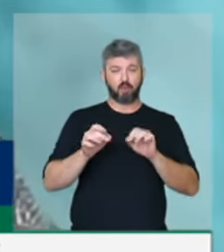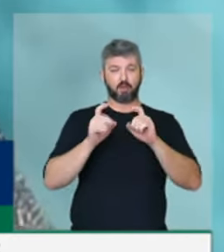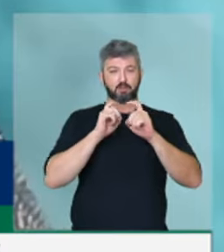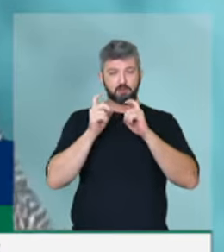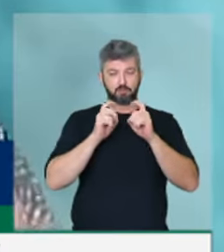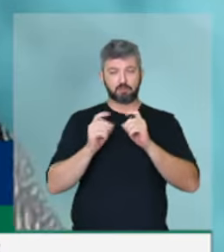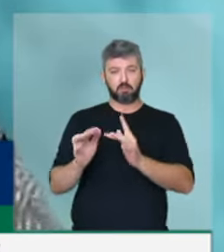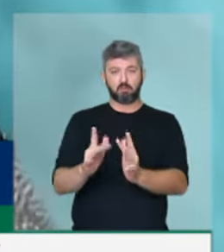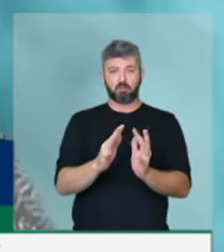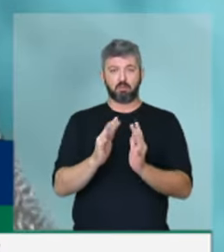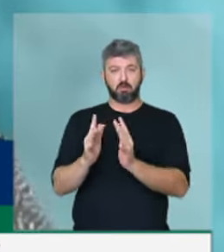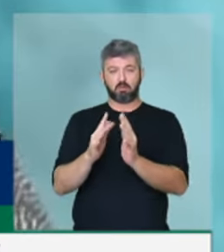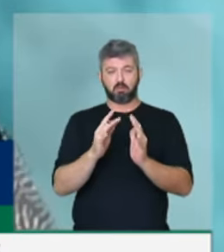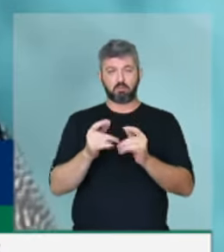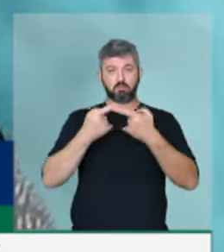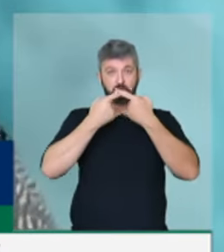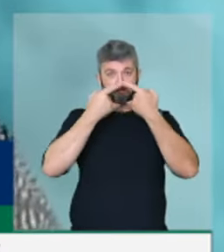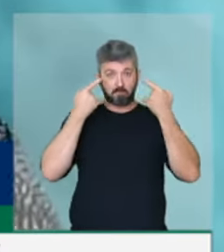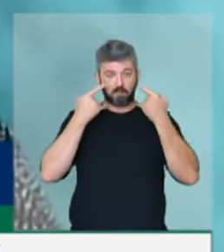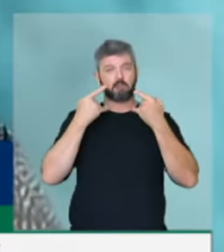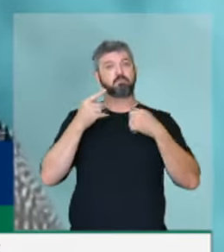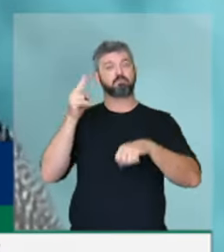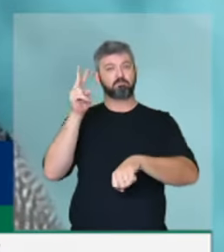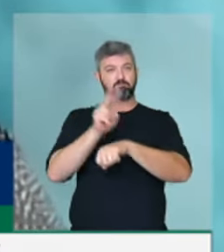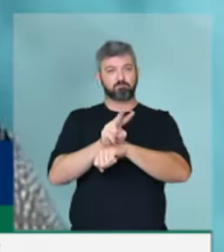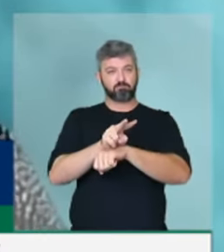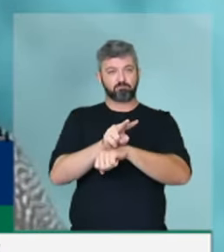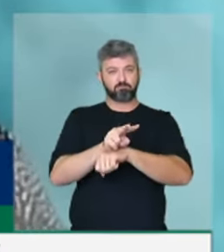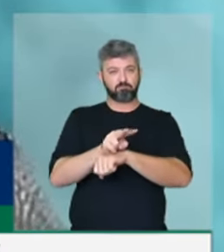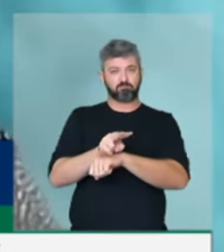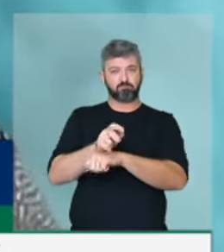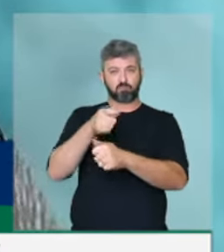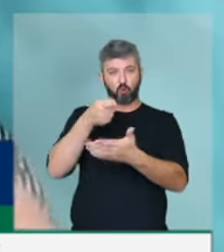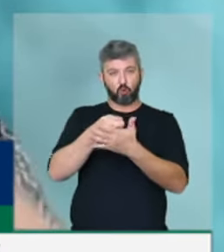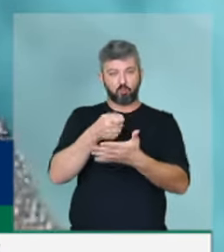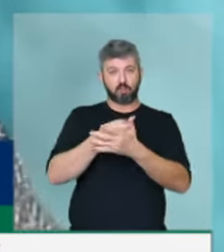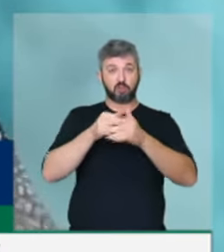MÁSCARA SEJAM PROPAGADAS INTENSAMENTE PELA IMPRENSA EM PROPAGANDA DO GOVERNO. A MINORIA.... VAI VOTAR SIM É